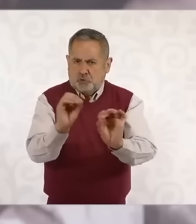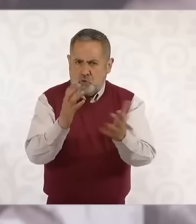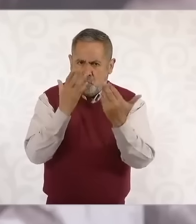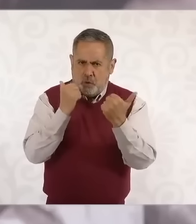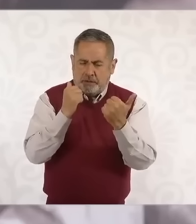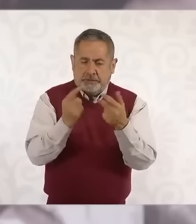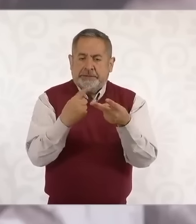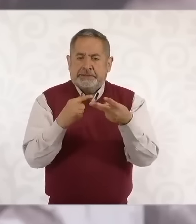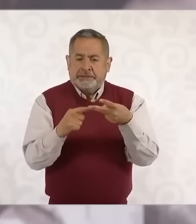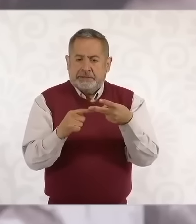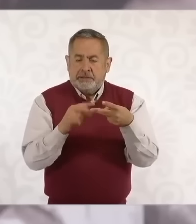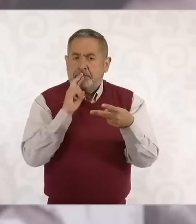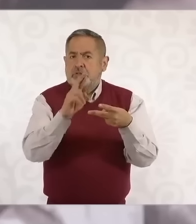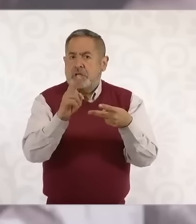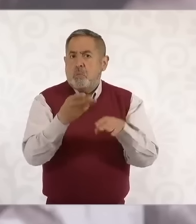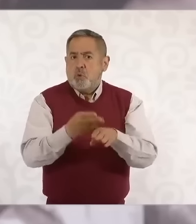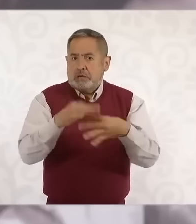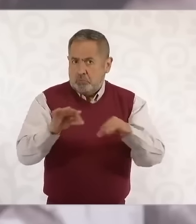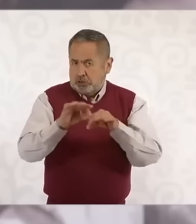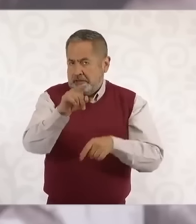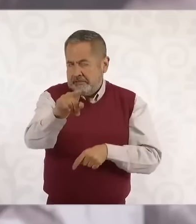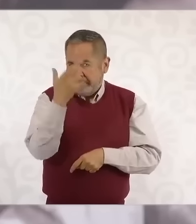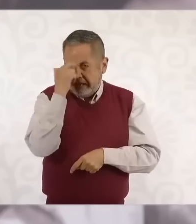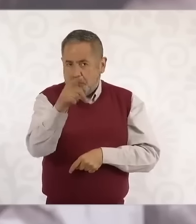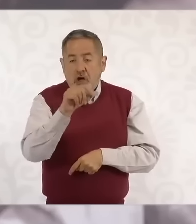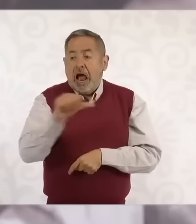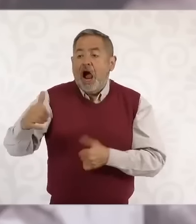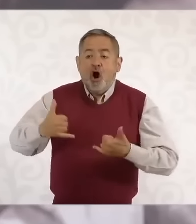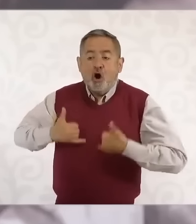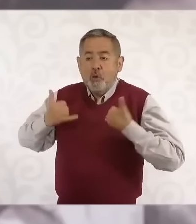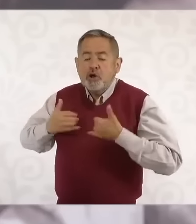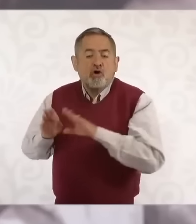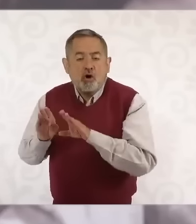pregunta que es muy interesante, ¿cómo estamos apostándole a la juventud? Les quiero compartir